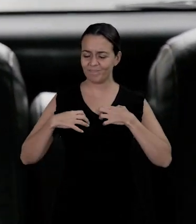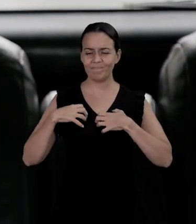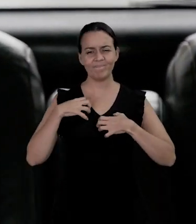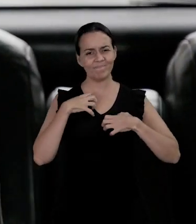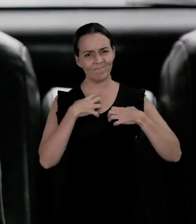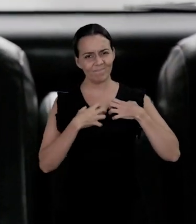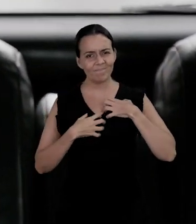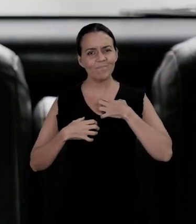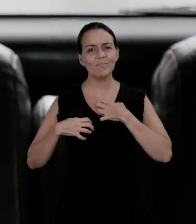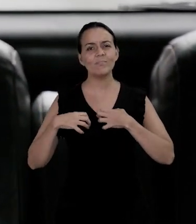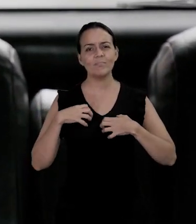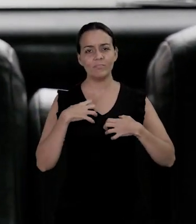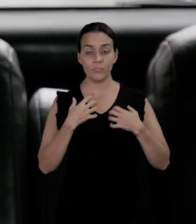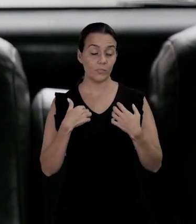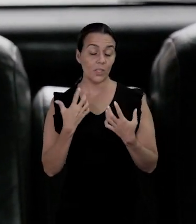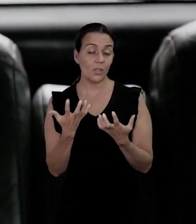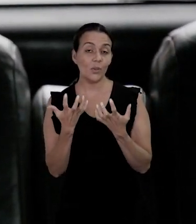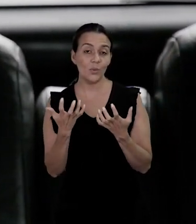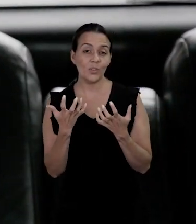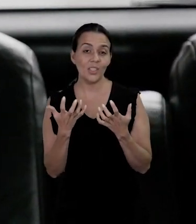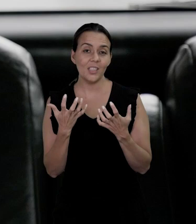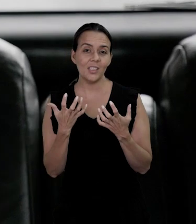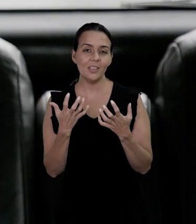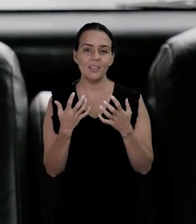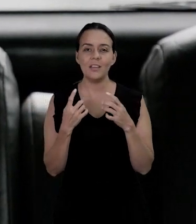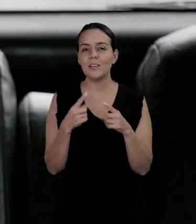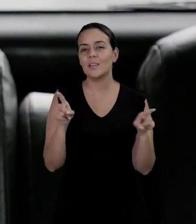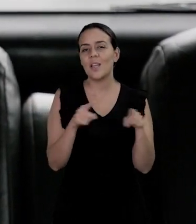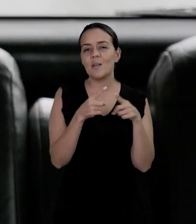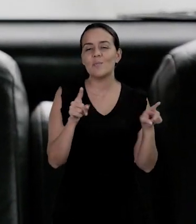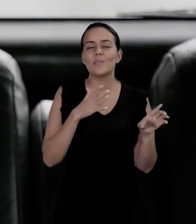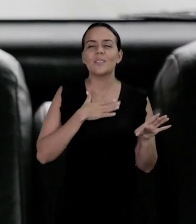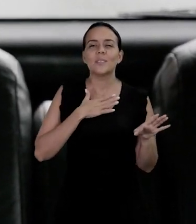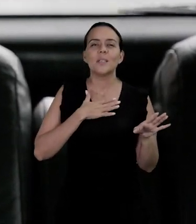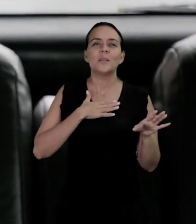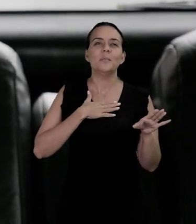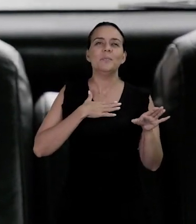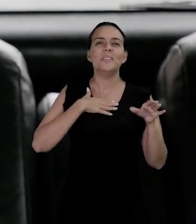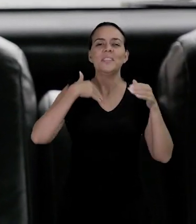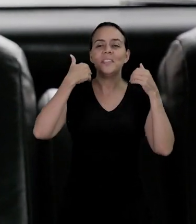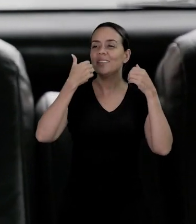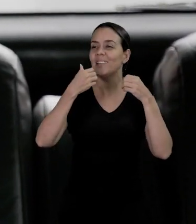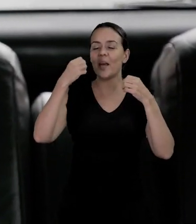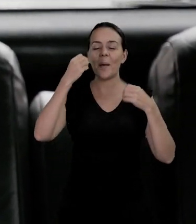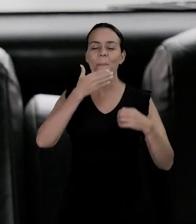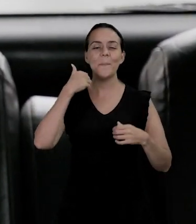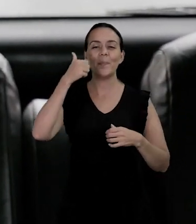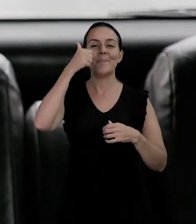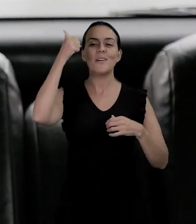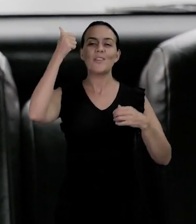dessa angústia, eu queria que meus discos ficassem mais solares, espero que fiquem, nos próximos anos.